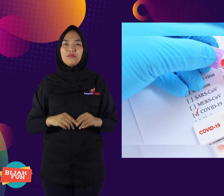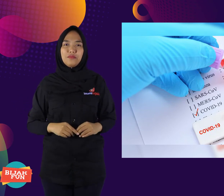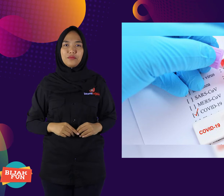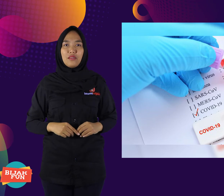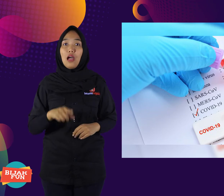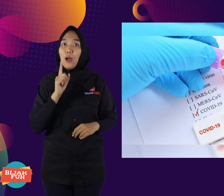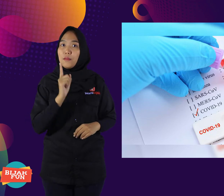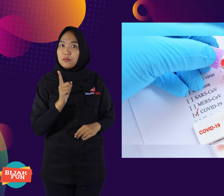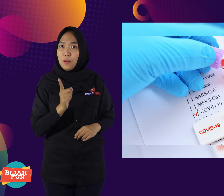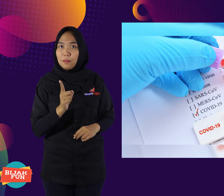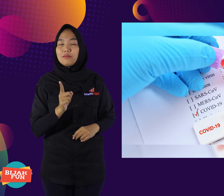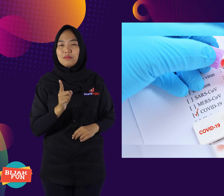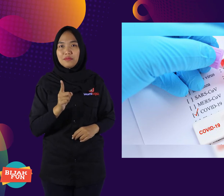Apa sebabnya?